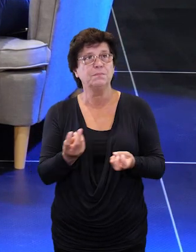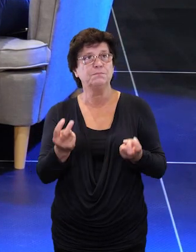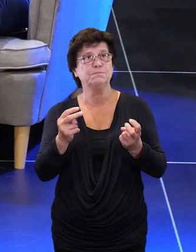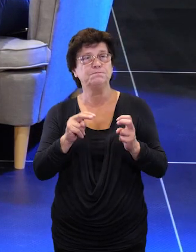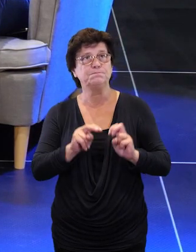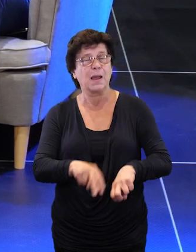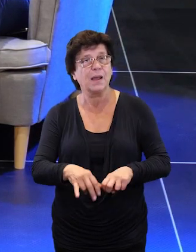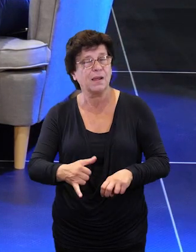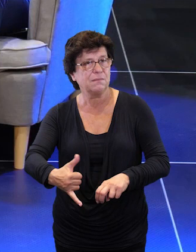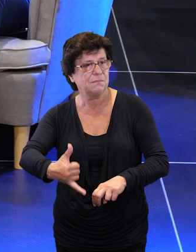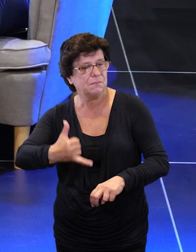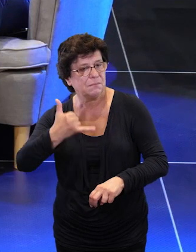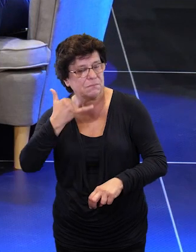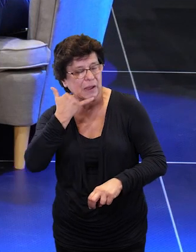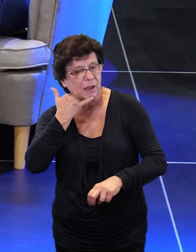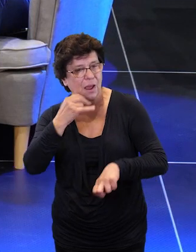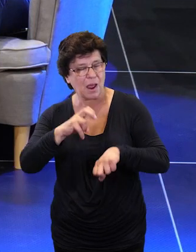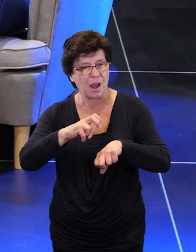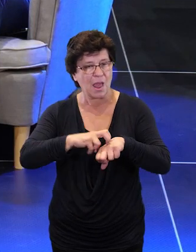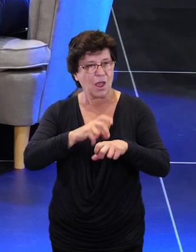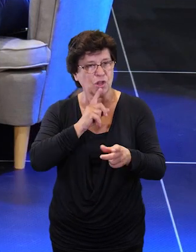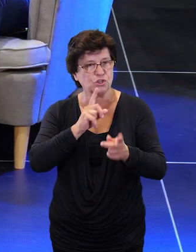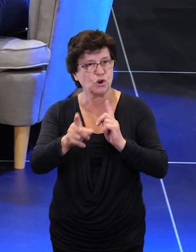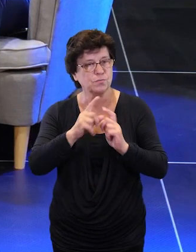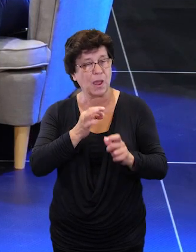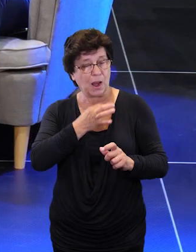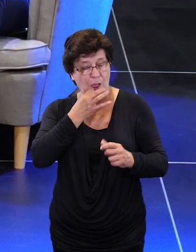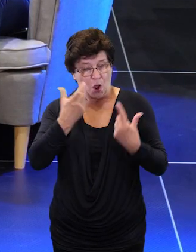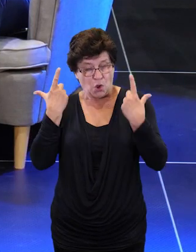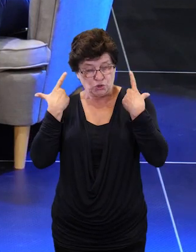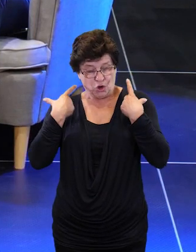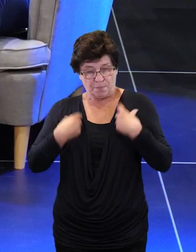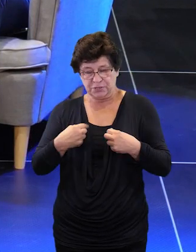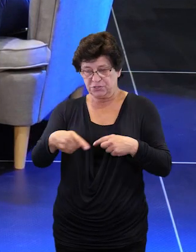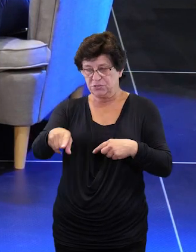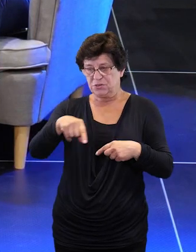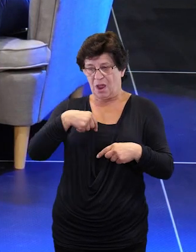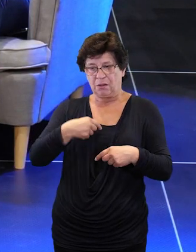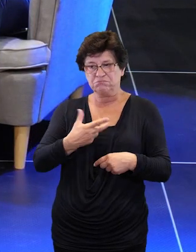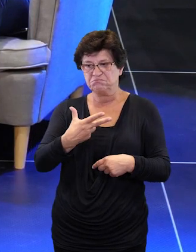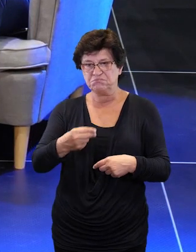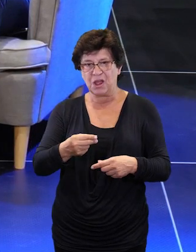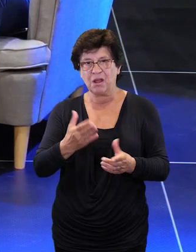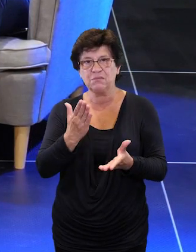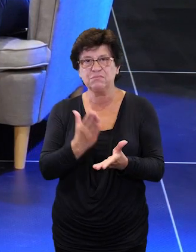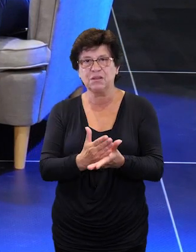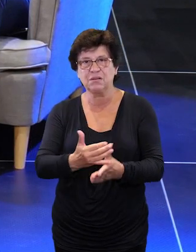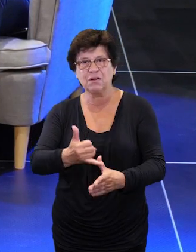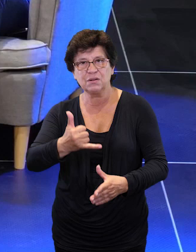czyli niebezpośredni kontakt z lekarzem i diagnozowanie przez telefon. Oj, to jest wielki temat.